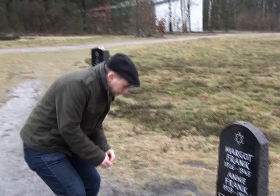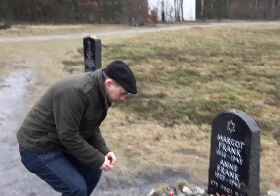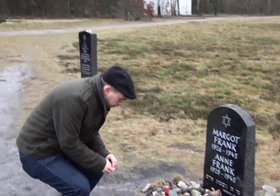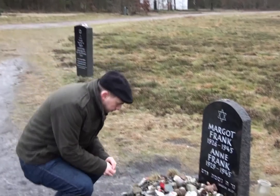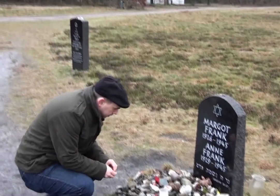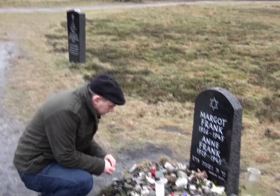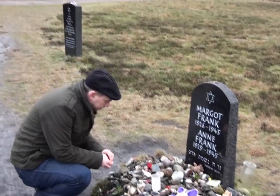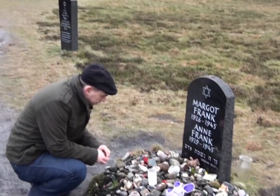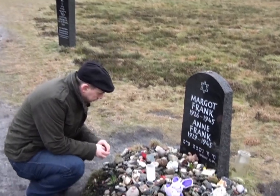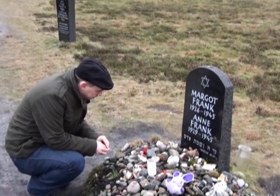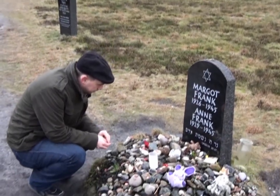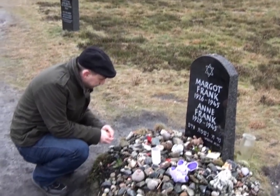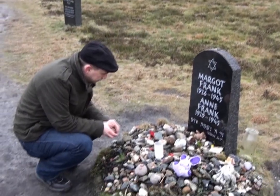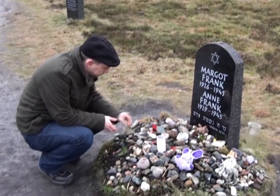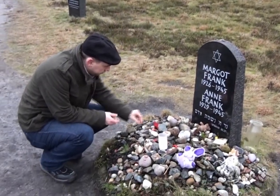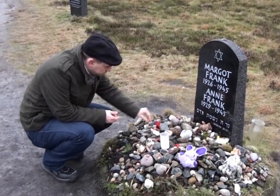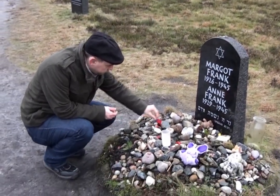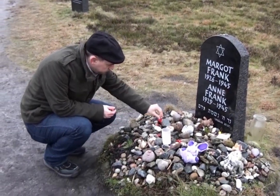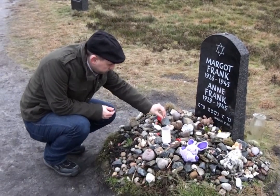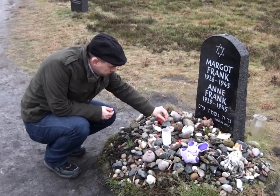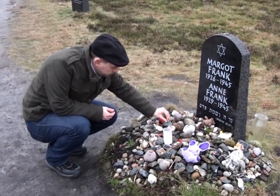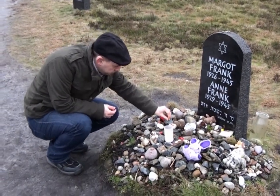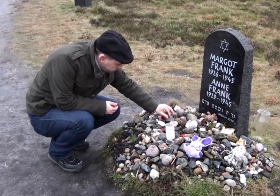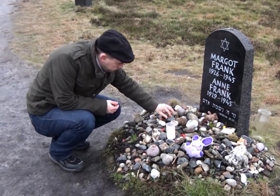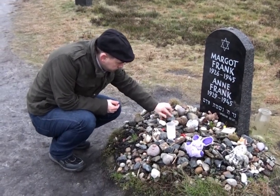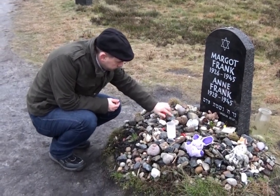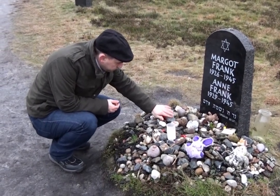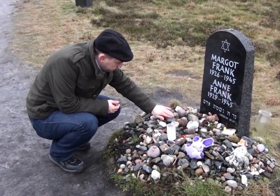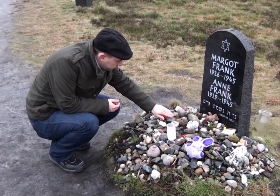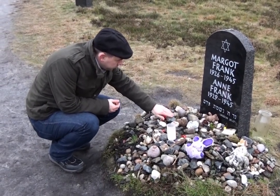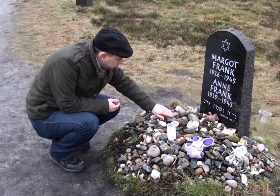(Gedenkt sich an Margot und Anne Frank)